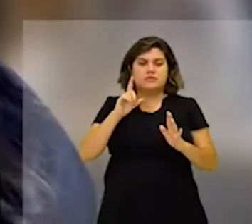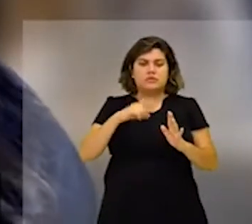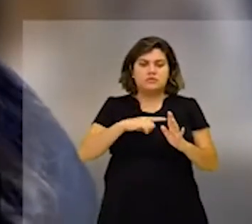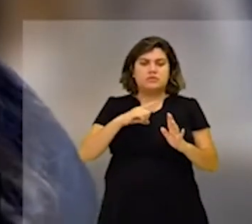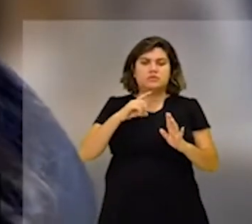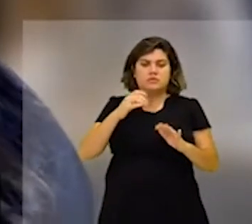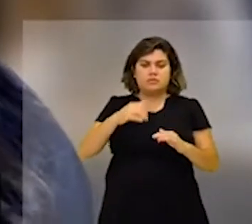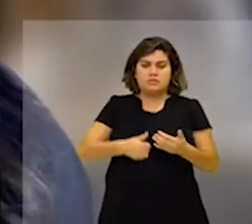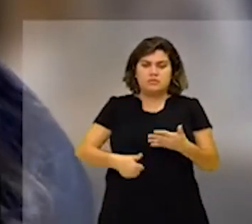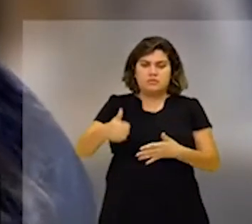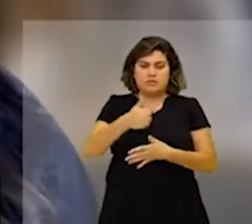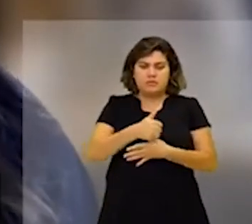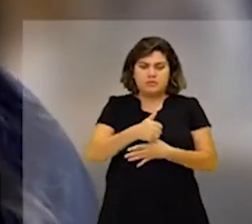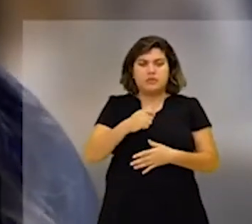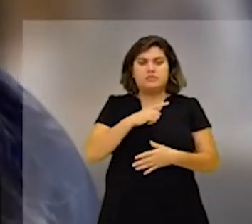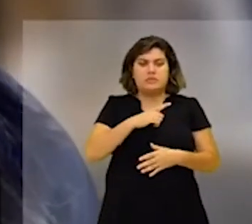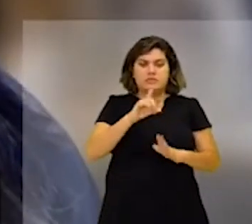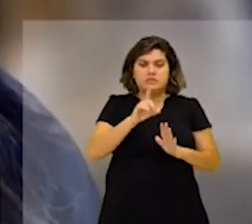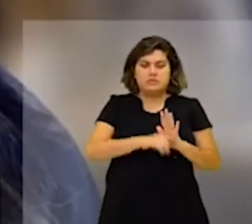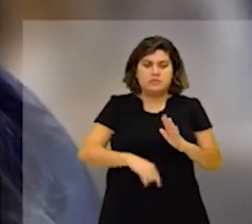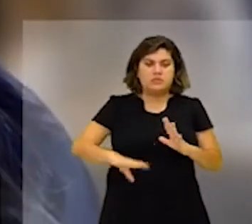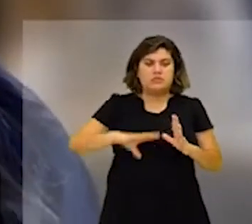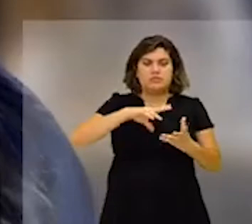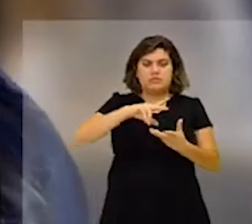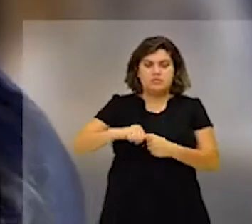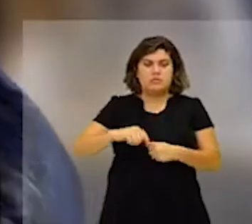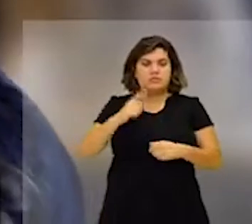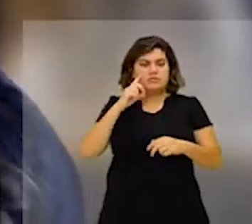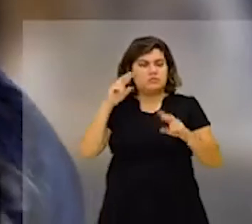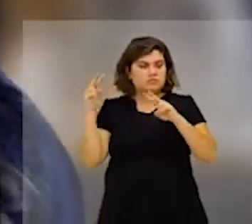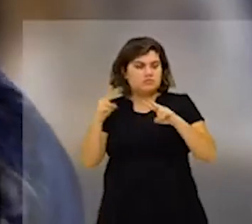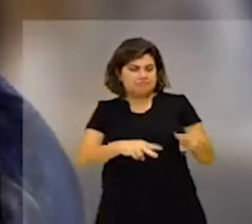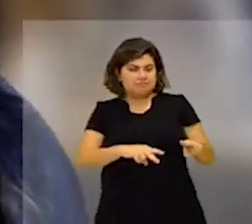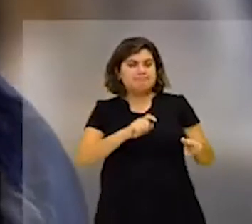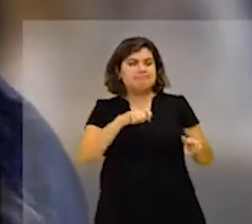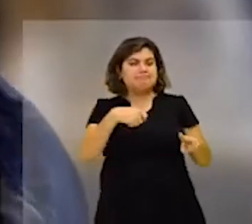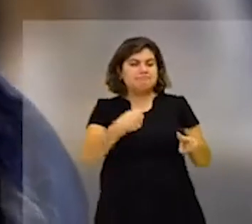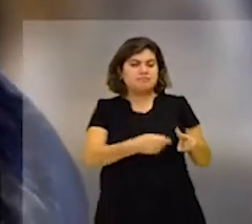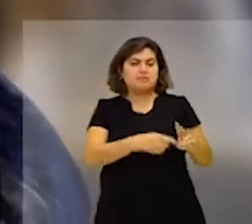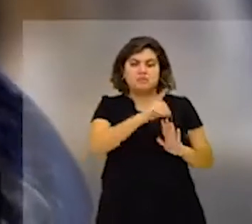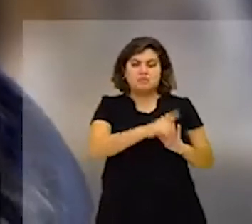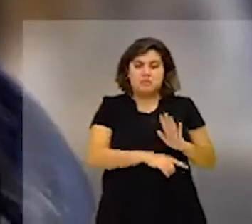se diferenciado ele é universalmente reconhecido como direito uma carência particular é específica